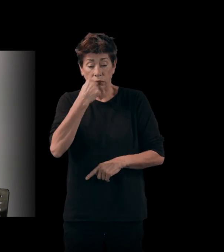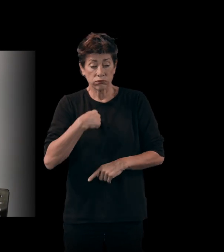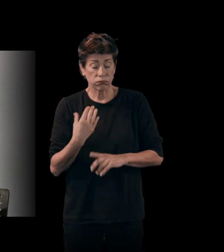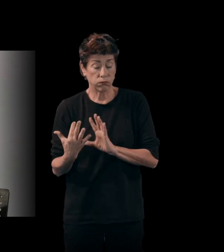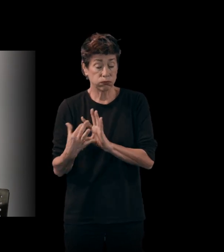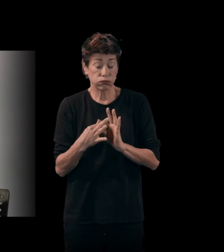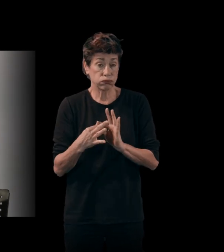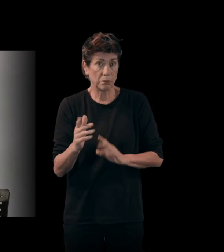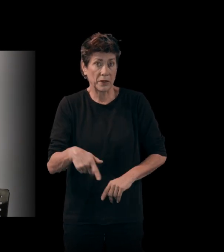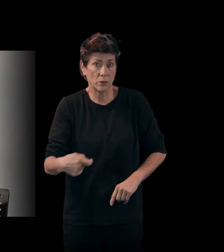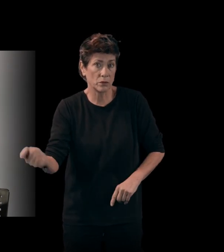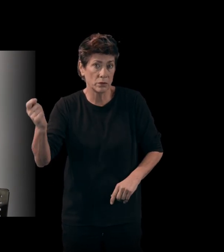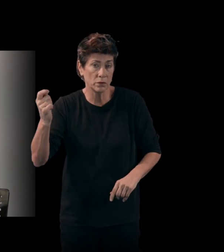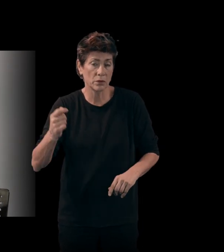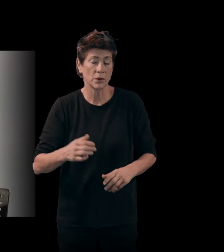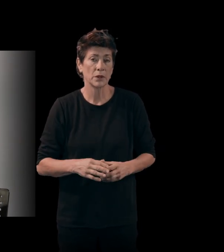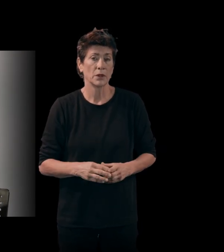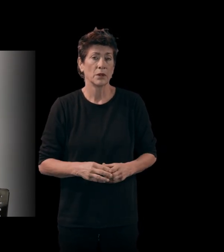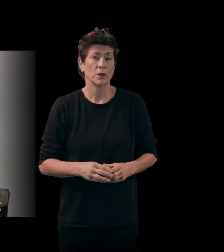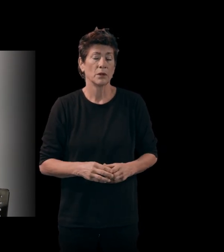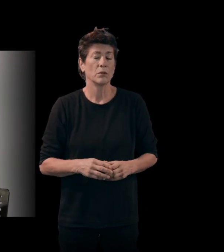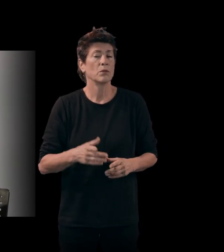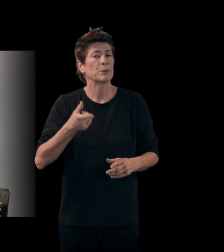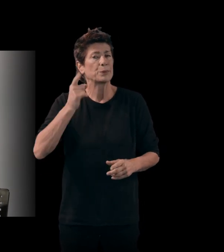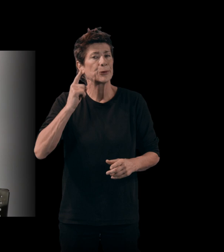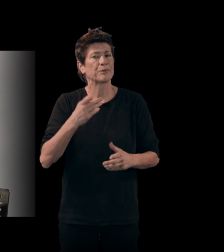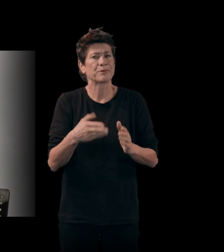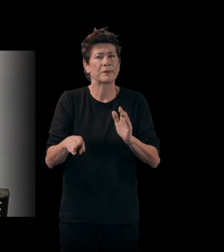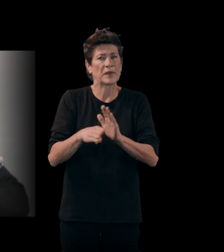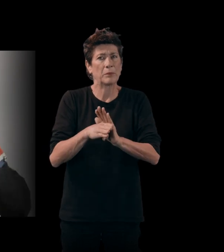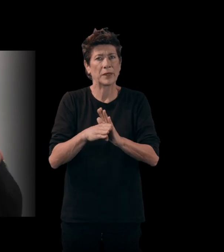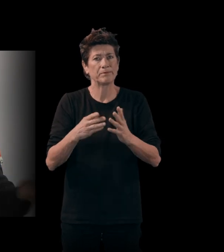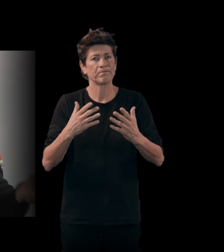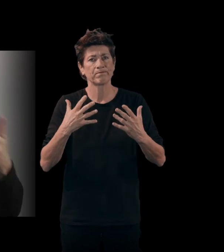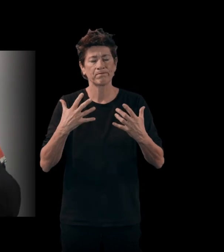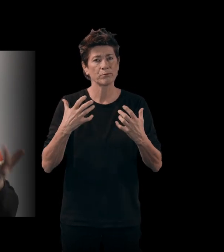Déjà, il y avait l’envie, purement l’envie.